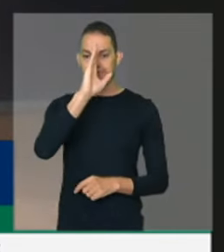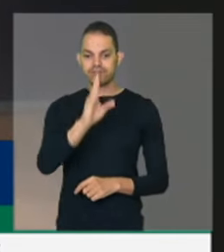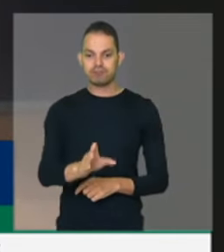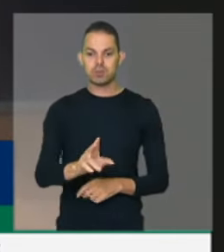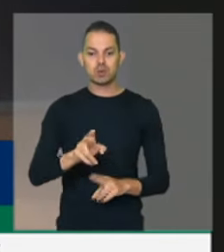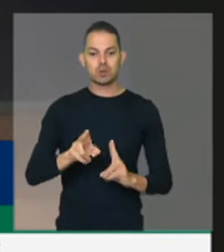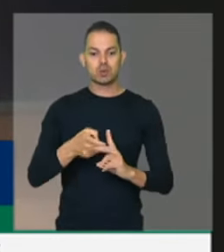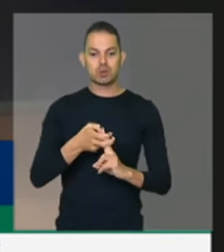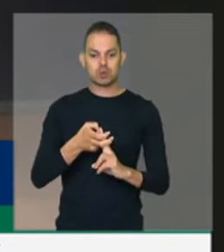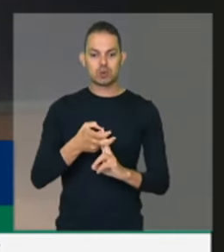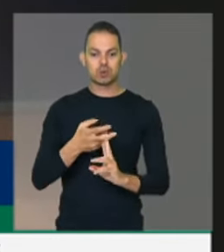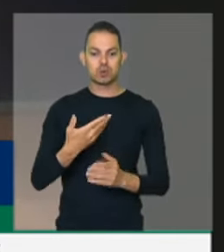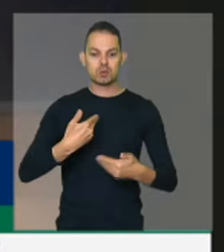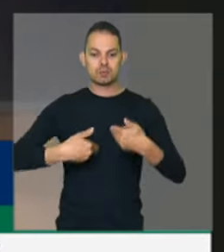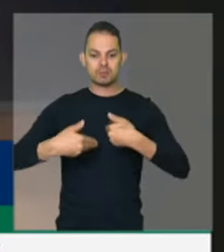SE TRATAR. ENTÃO.... NOSSO VOTO É SIM A ESSE PROJETO DE